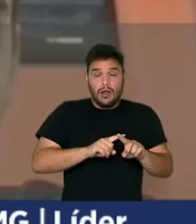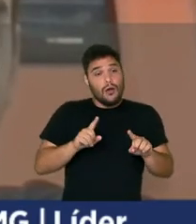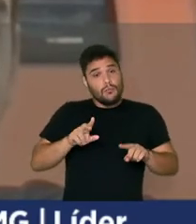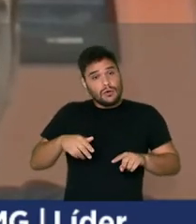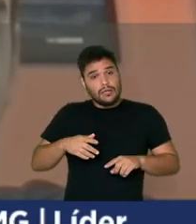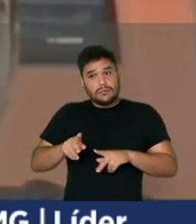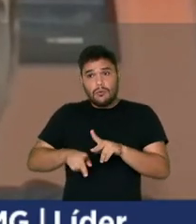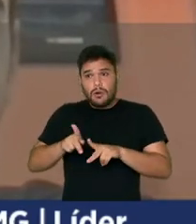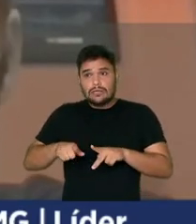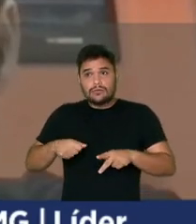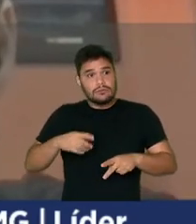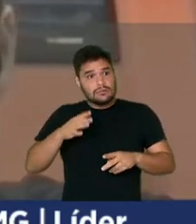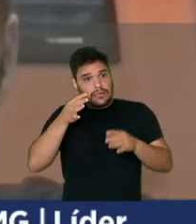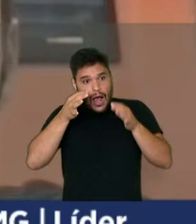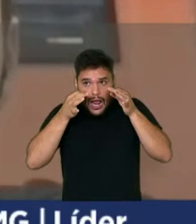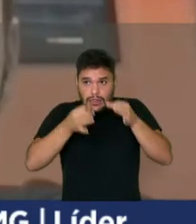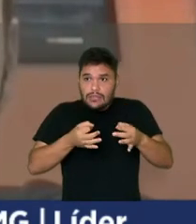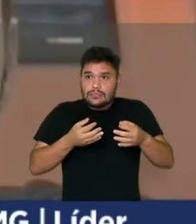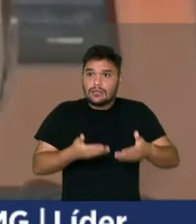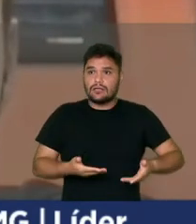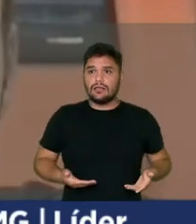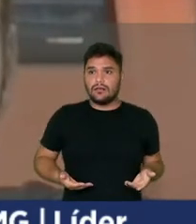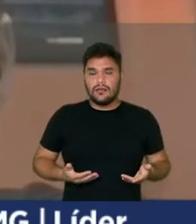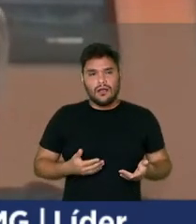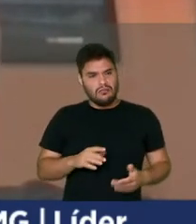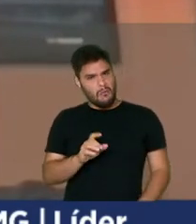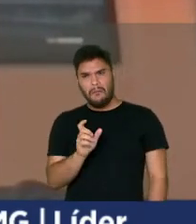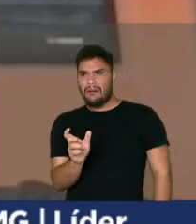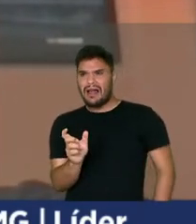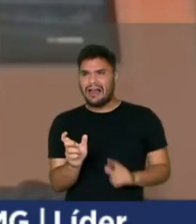ORÇAMENTO PÚBLICO QUE DEVERIA FAZER AS PESSOAS SE ALERTAREM DO QUE ESTÁ ACONTECENDO HOJE, NÃO A